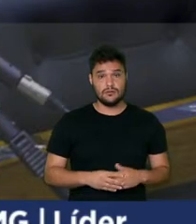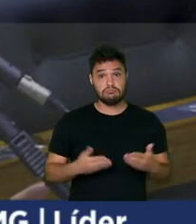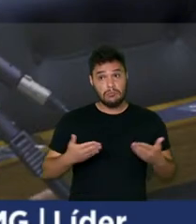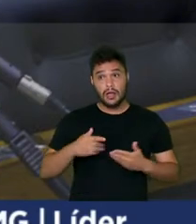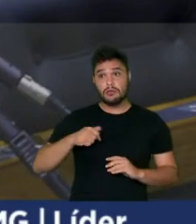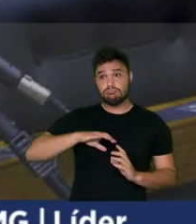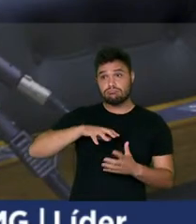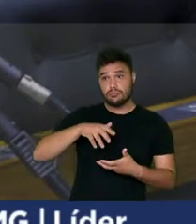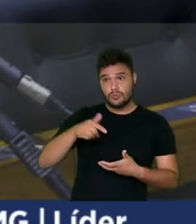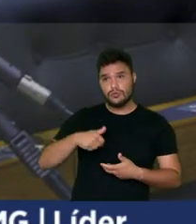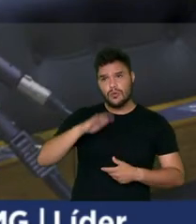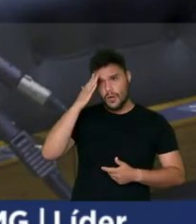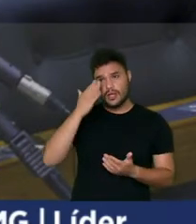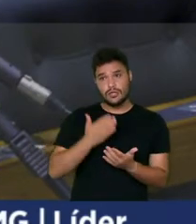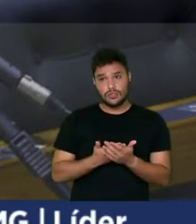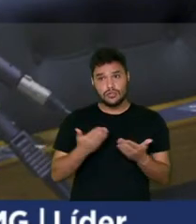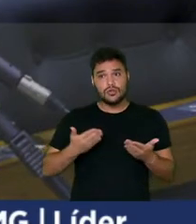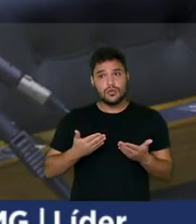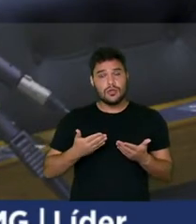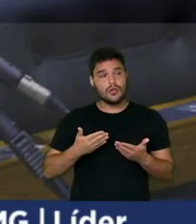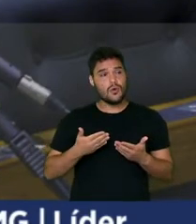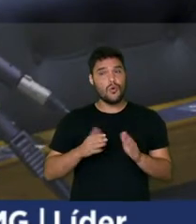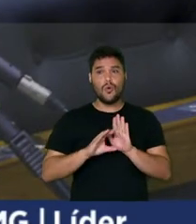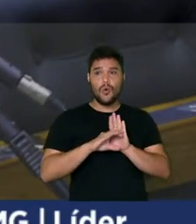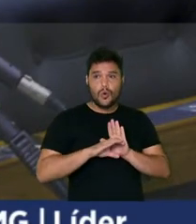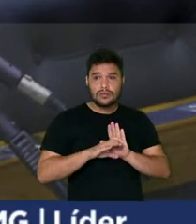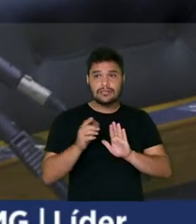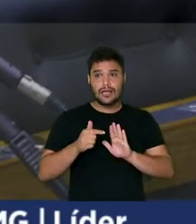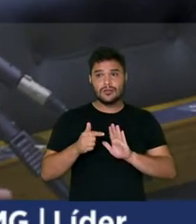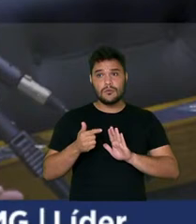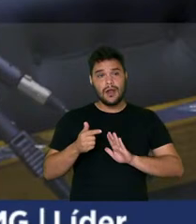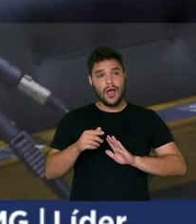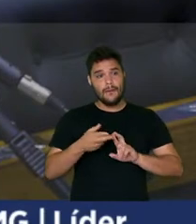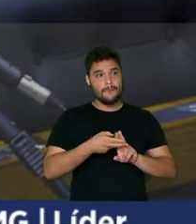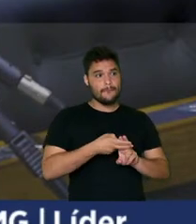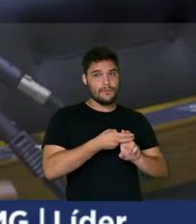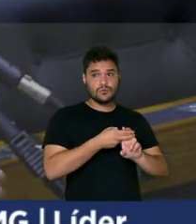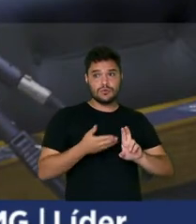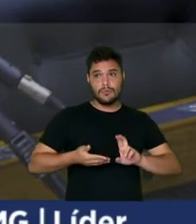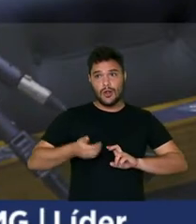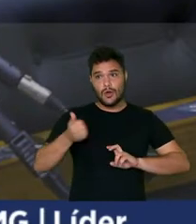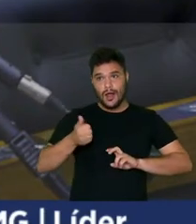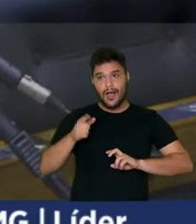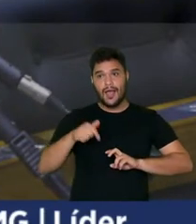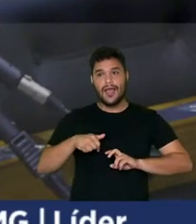SISTEMA ÚNICO DE SAÚDE DO PLANETA TERRA. EU ACHO QUE O CONCEITO MODERNO PARA AVANÇAR O SUS É A SAÚDE ÚNICA, É A